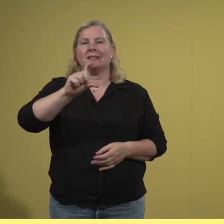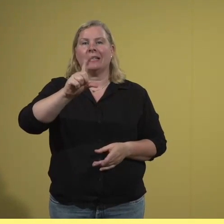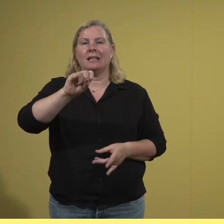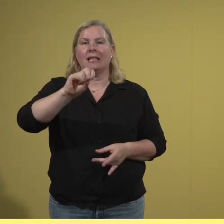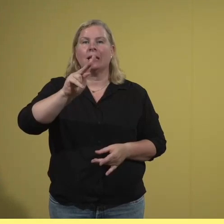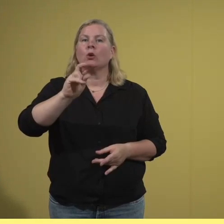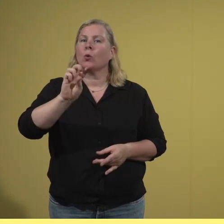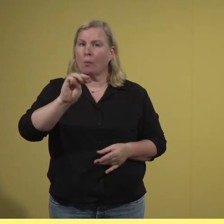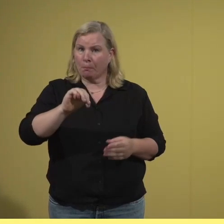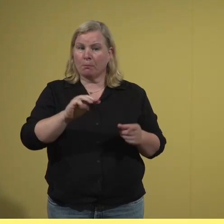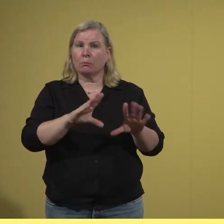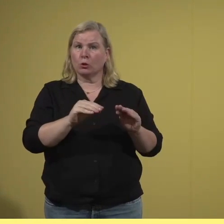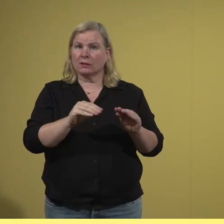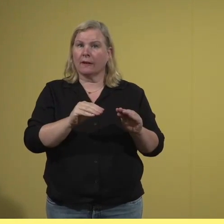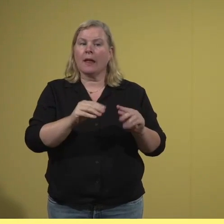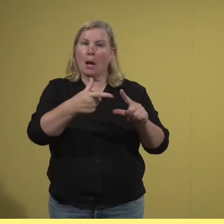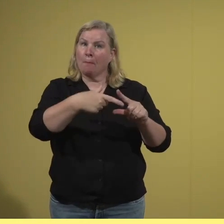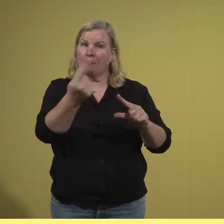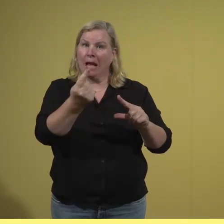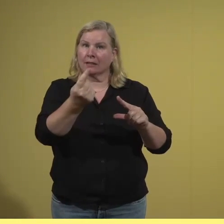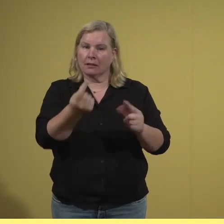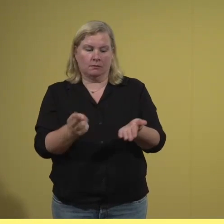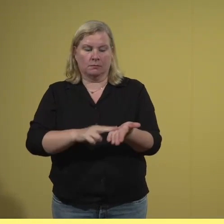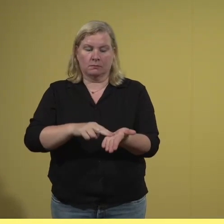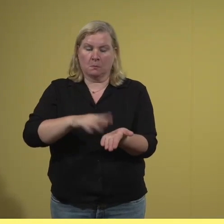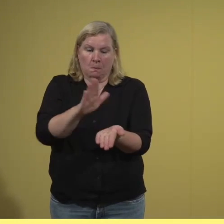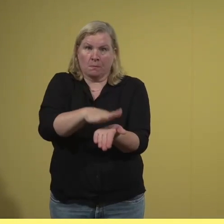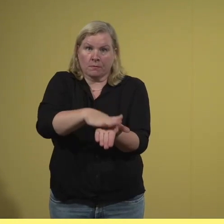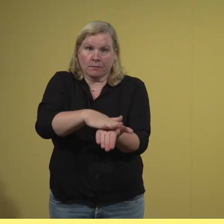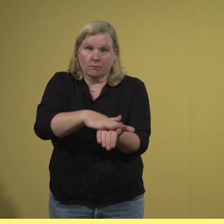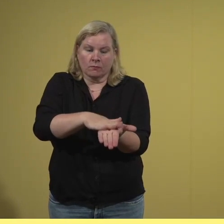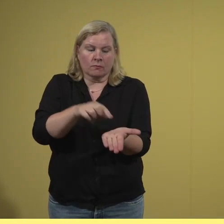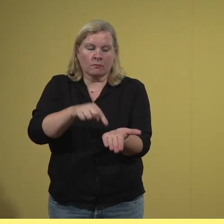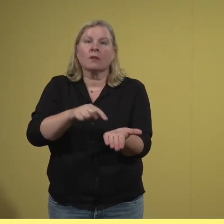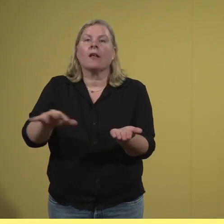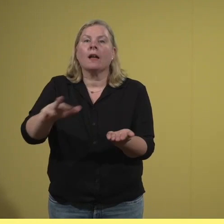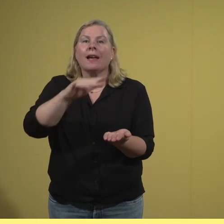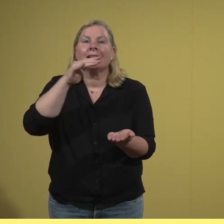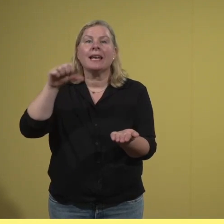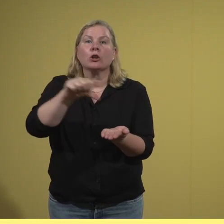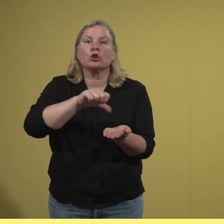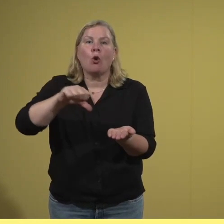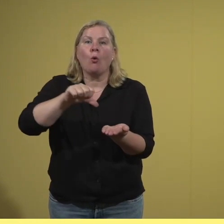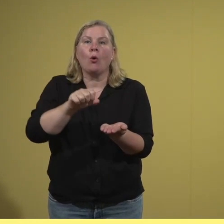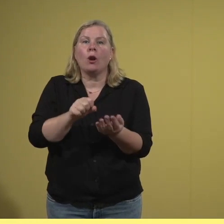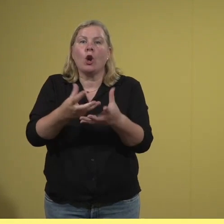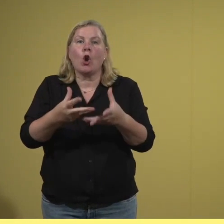dass du das Blatt nimmst und in der Hand schlägst. Das löst die ätherischen Öle besser raus.